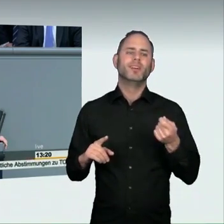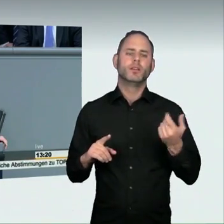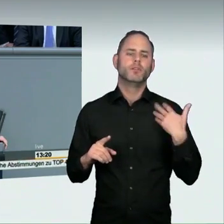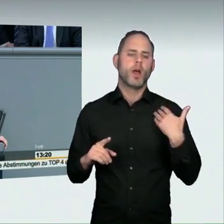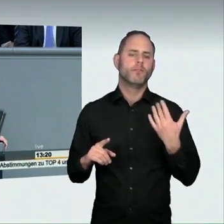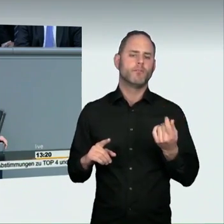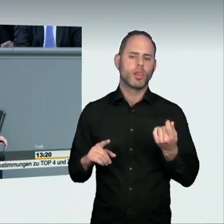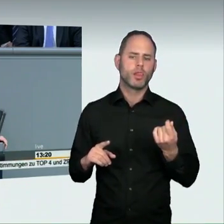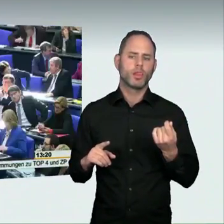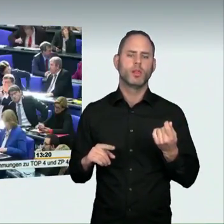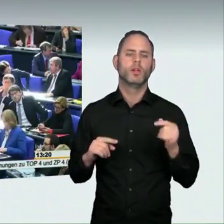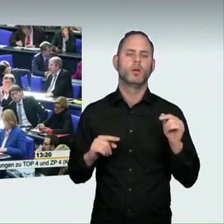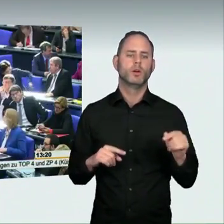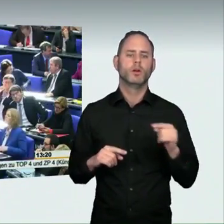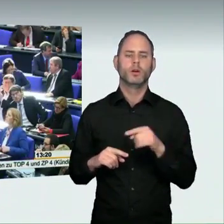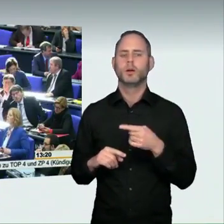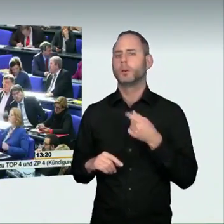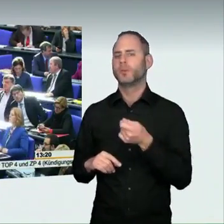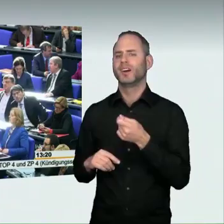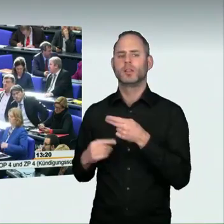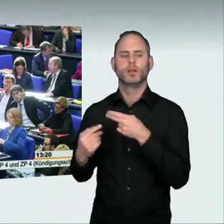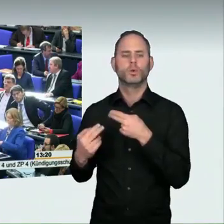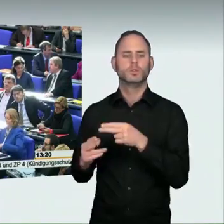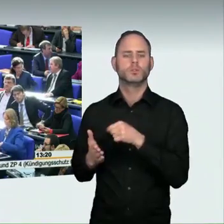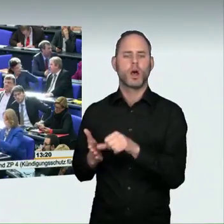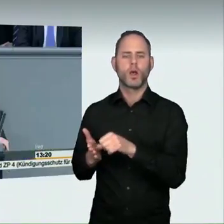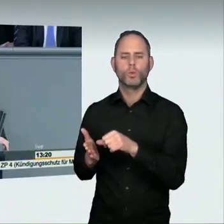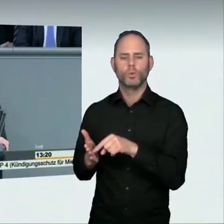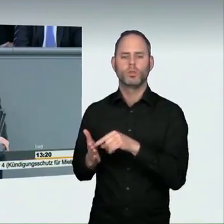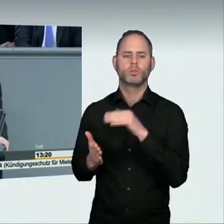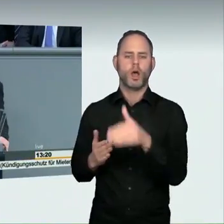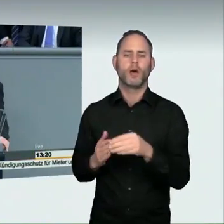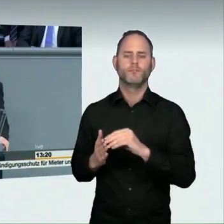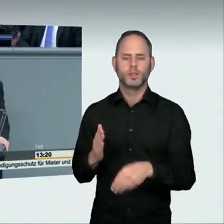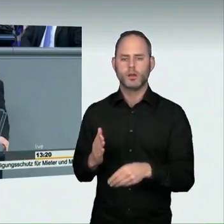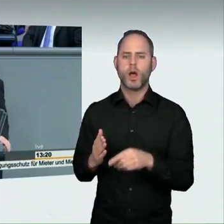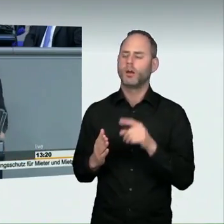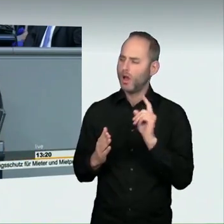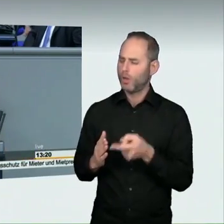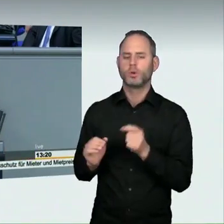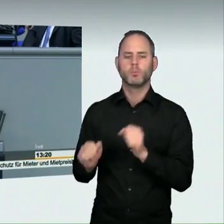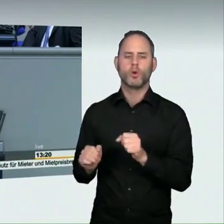(Applaus) Lieber Herr Kollege Luczak, ich habe, glaube ich, im Juni letzten Jahres